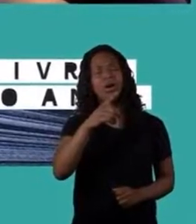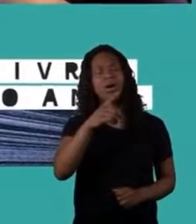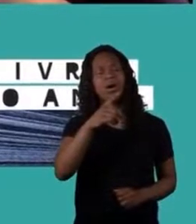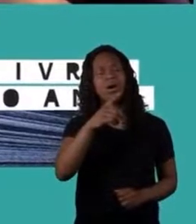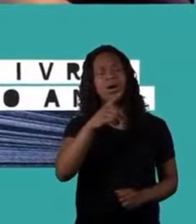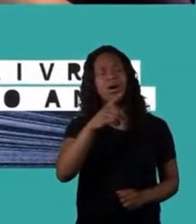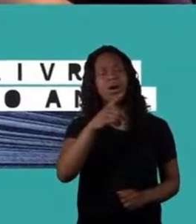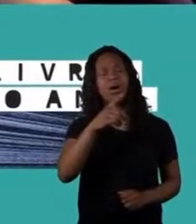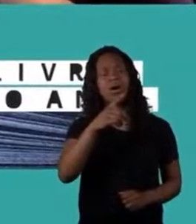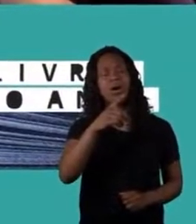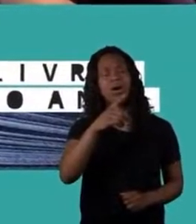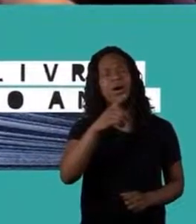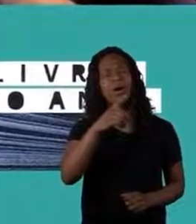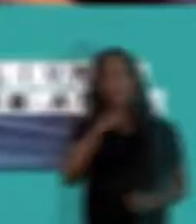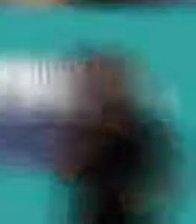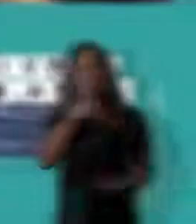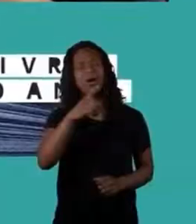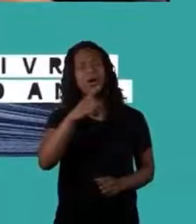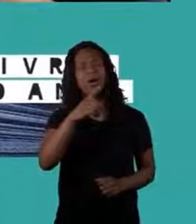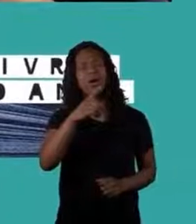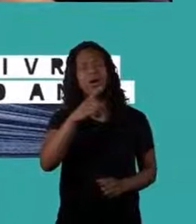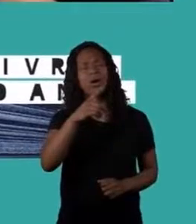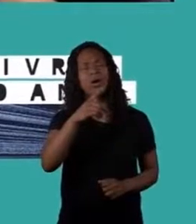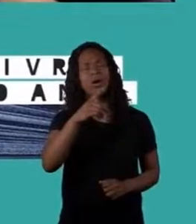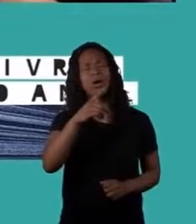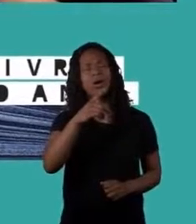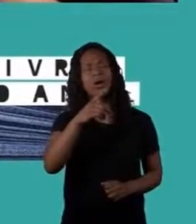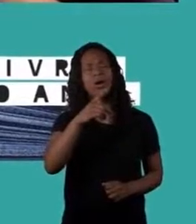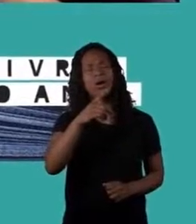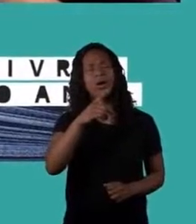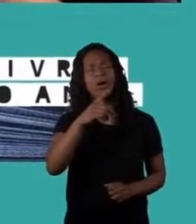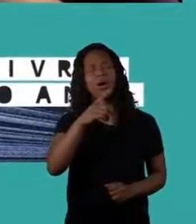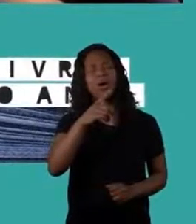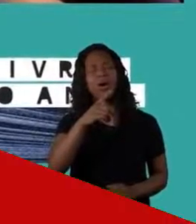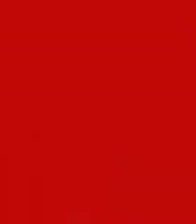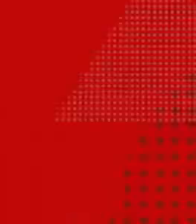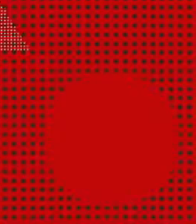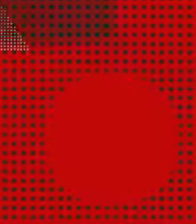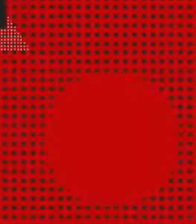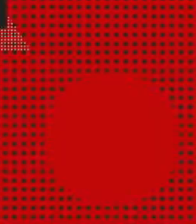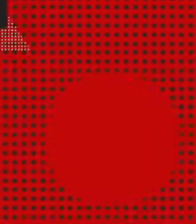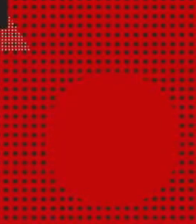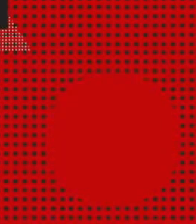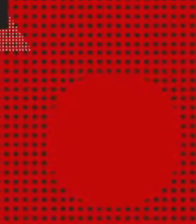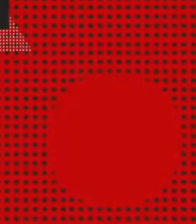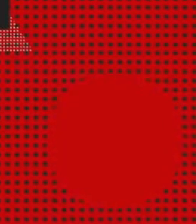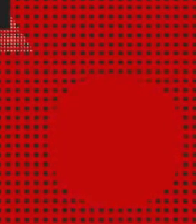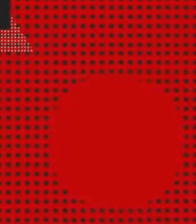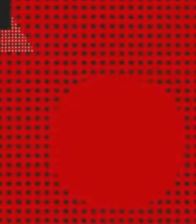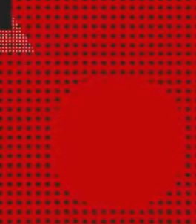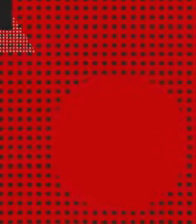do ano. Veja lista completa de vencedores. Assista agora em Últimas Notícias